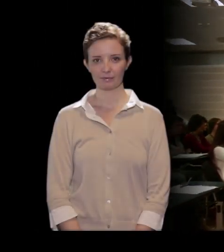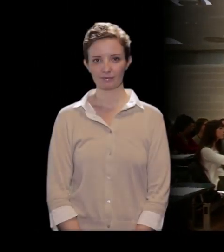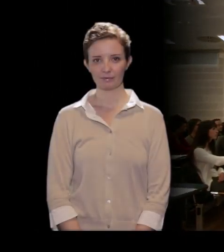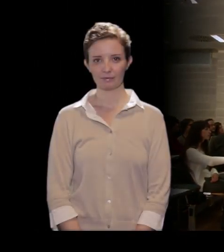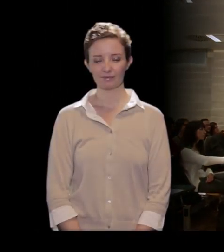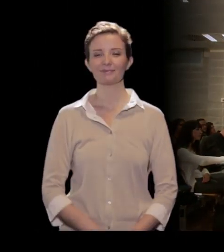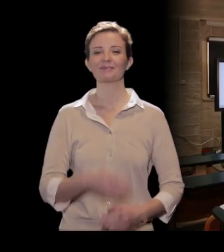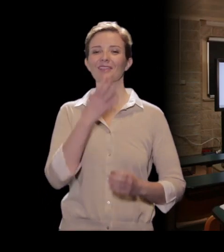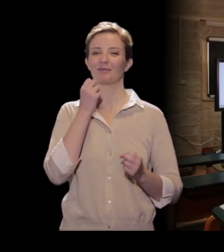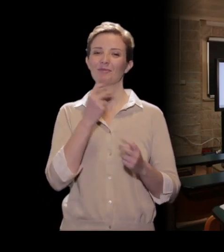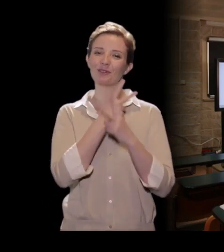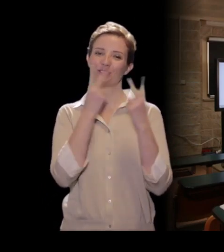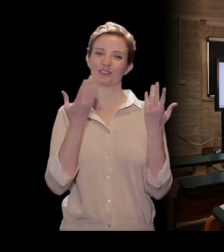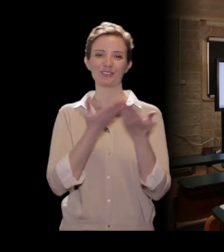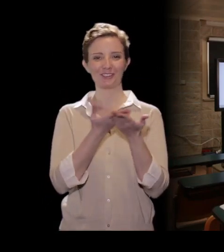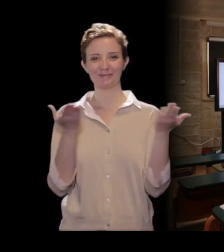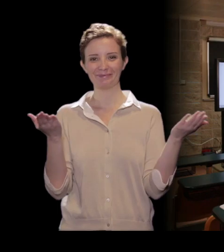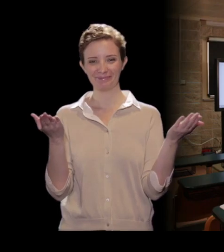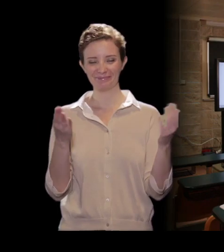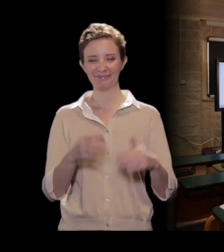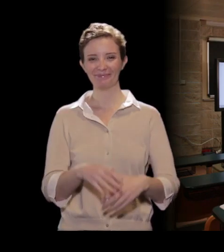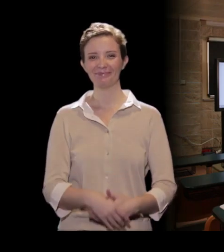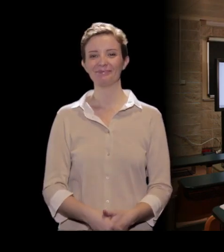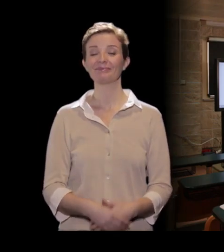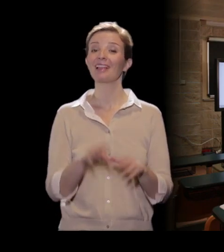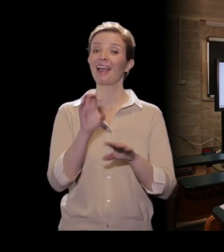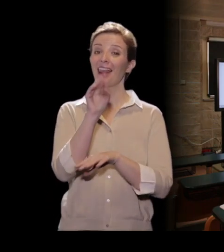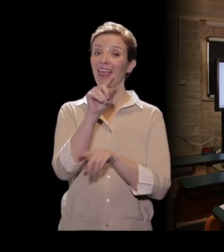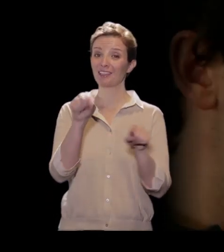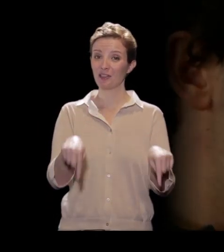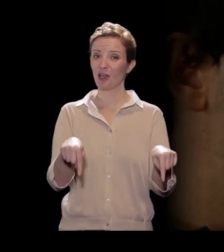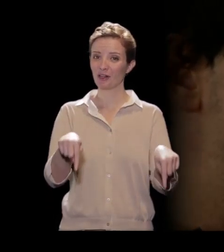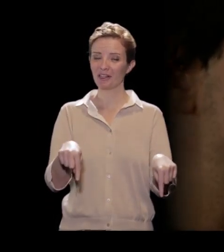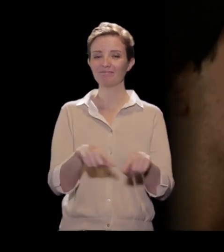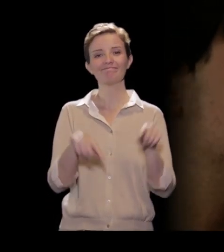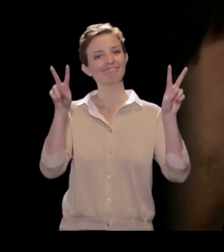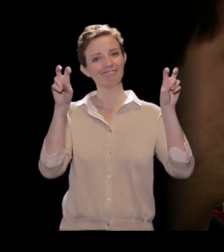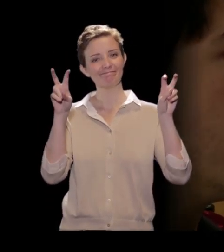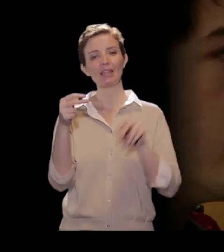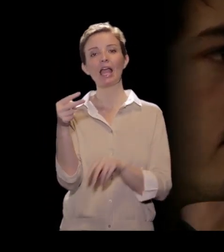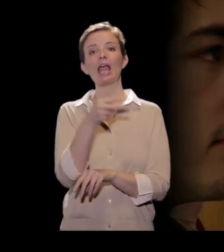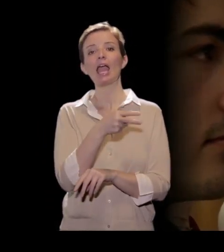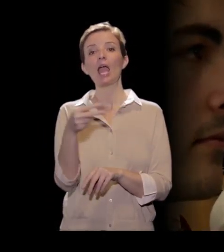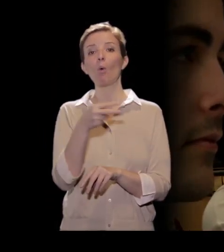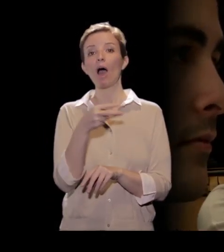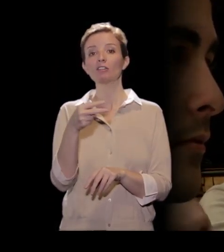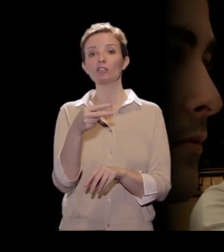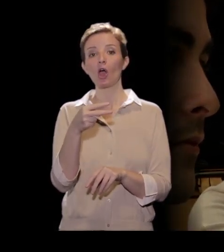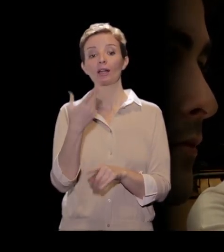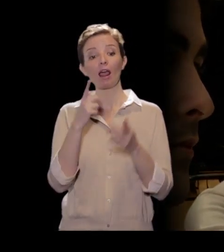Buongiorno a tutti. Oggi parleremo delle equazioni di grado superiore al secondo.